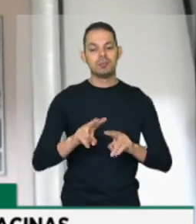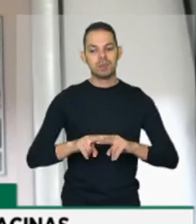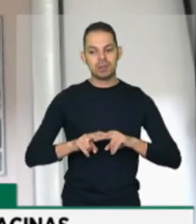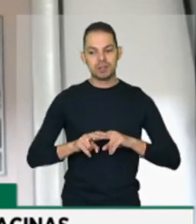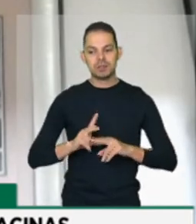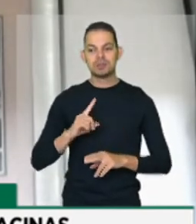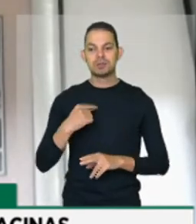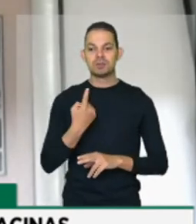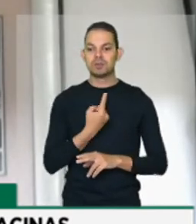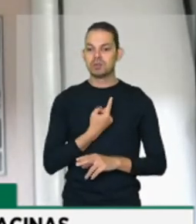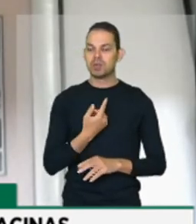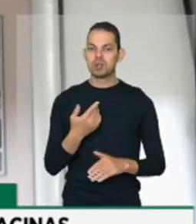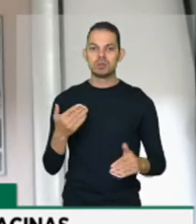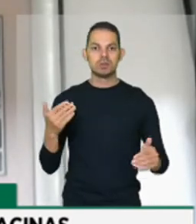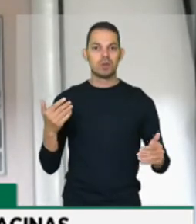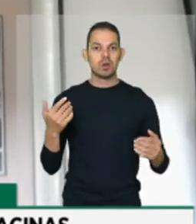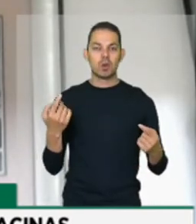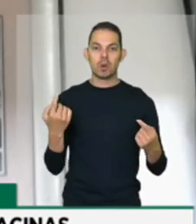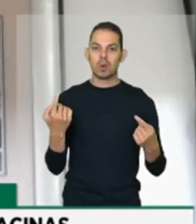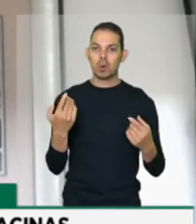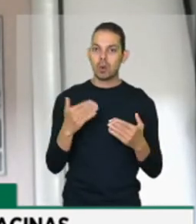CRIANDO INSTITUCIONALIZAR O FURA FURA-FILA, EXATAMENTE POR ISSO NÓS SOMOS CONTRA O